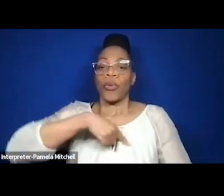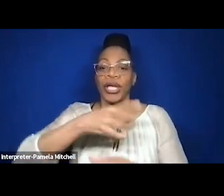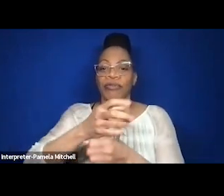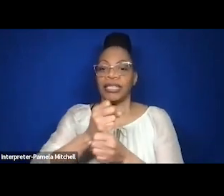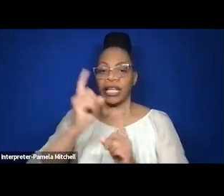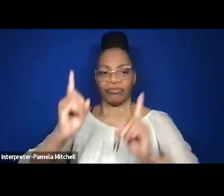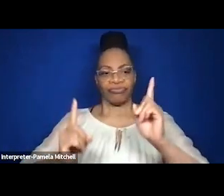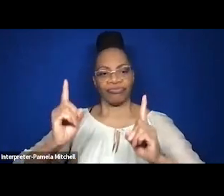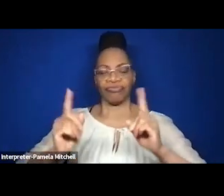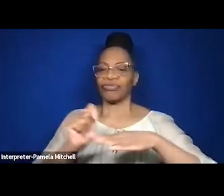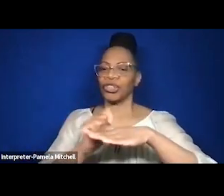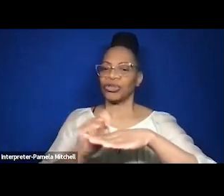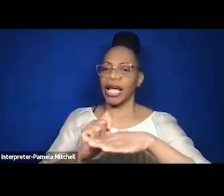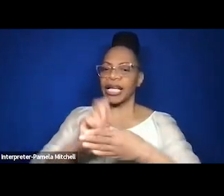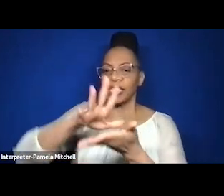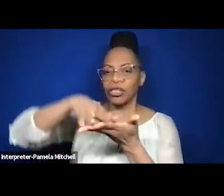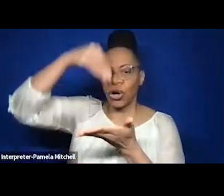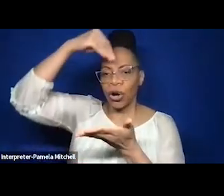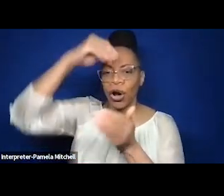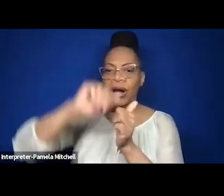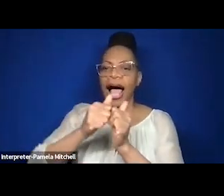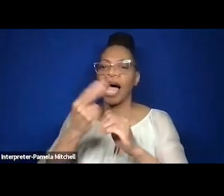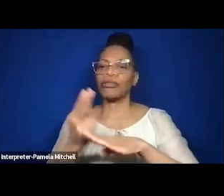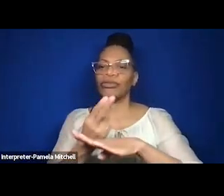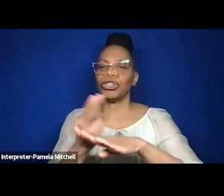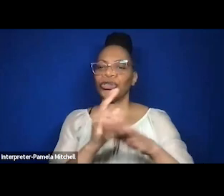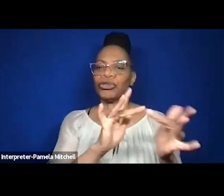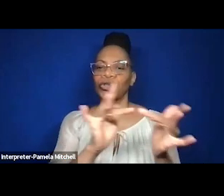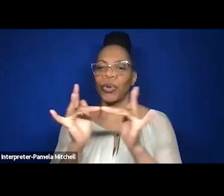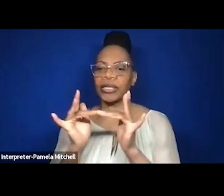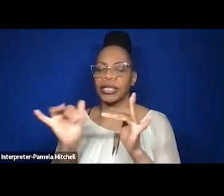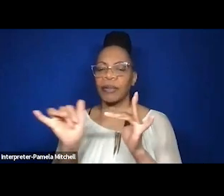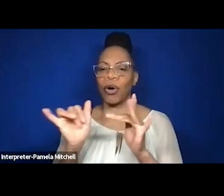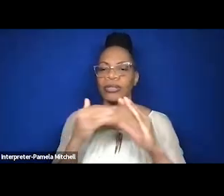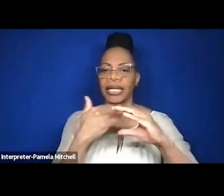para aprender a usar el sitio web, he tenido que enviarles correos para restablecer contraseñas antes